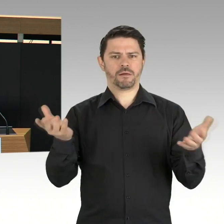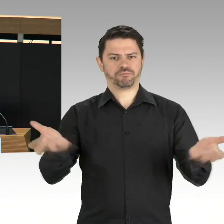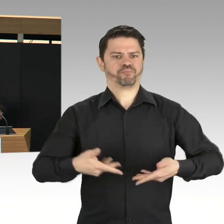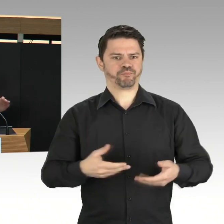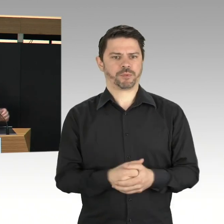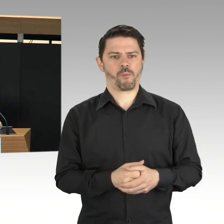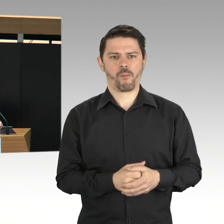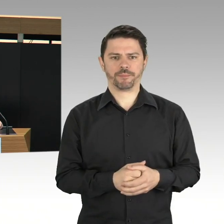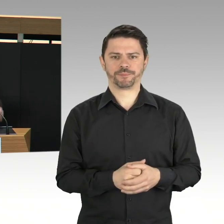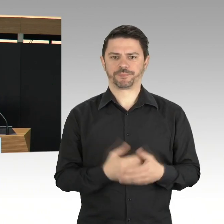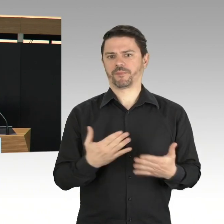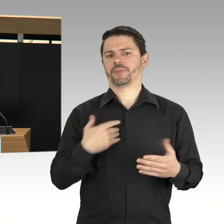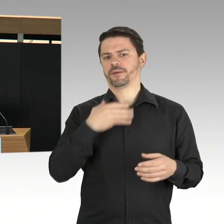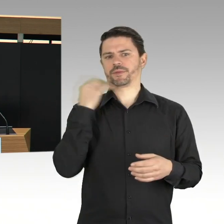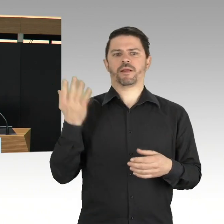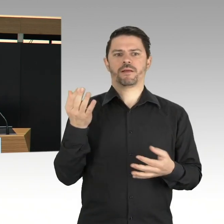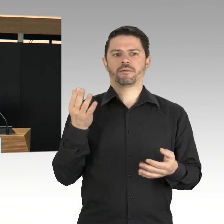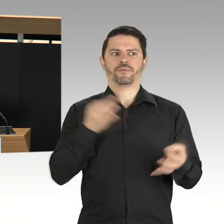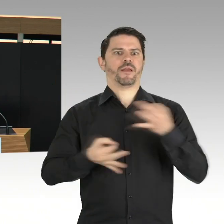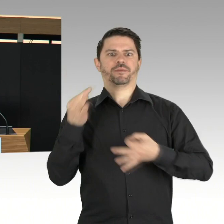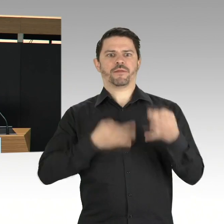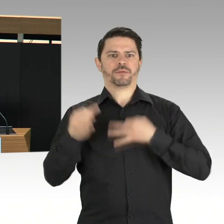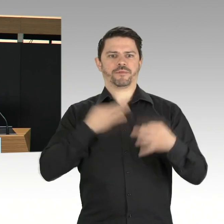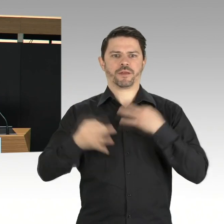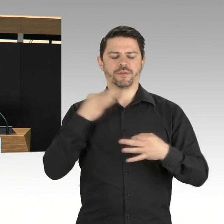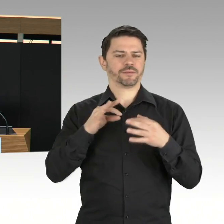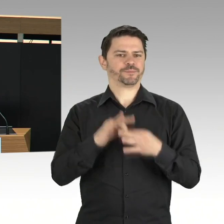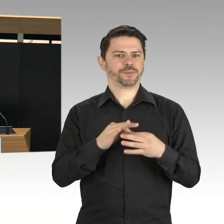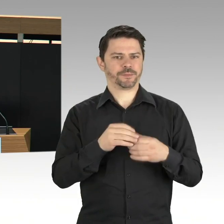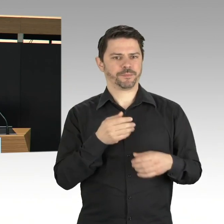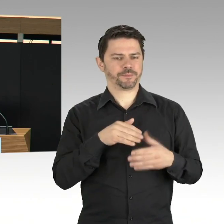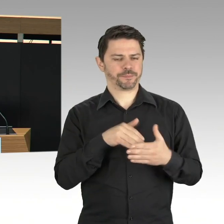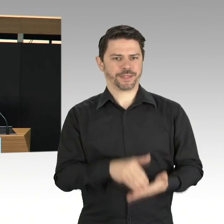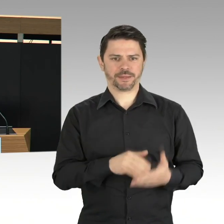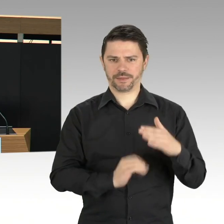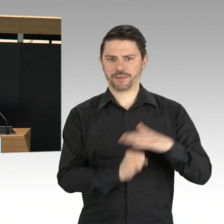Endlich würde die Politik wieder mutig handeln. Er würde den Deckel sogar gerne kopieren für seine Bewohner in Dublin,